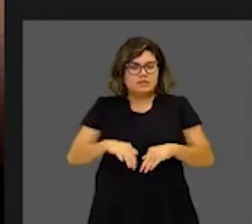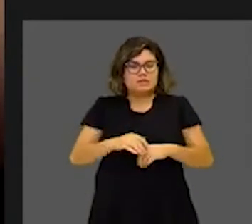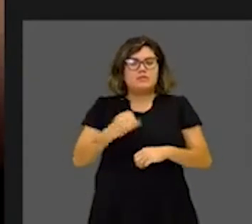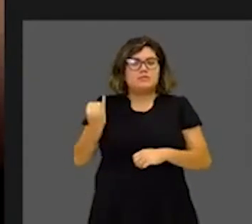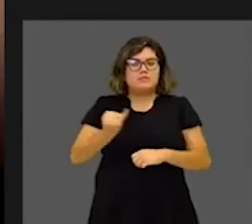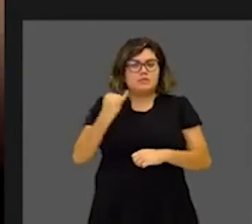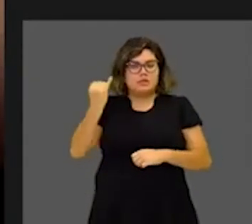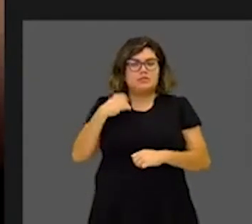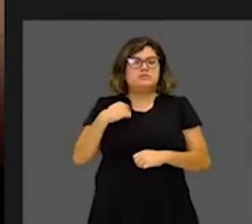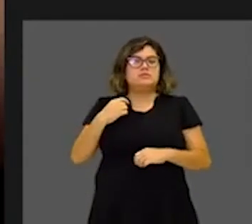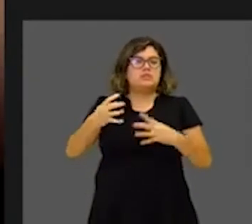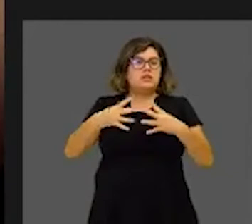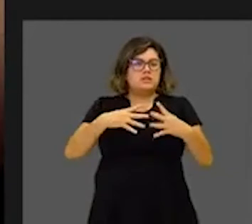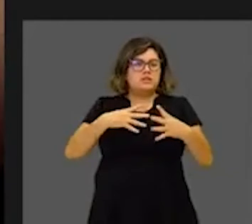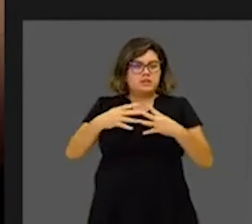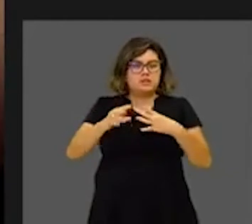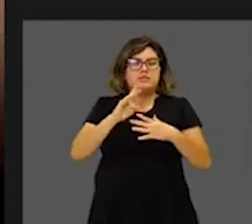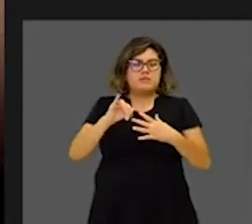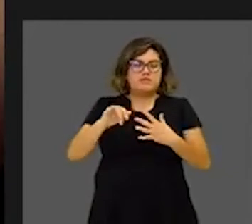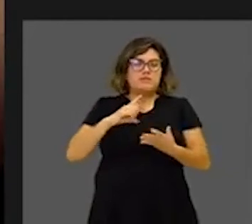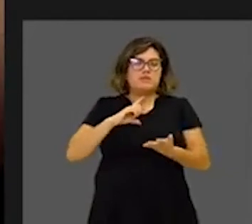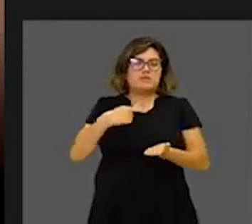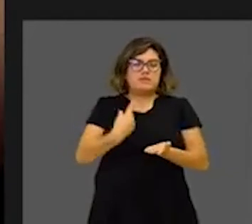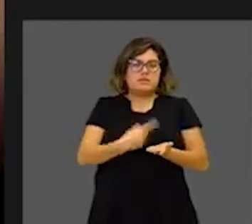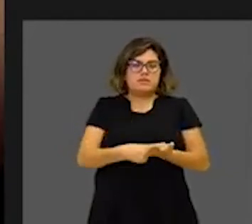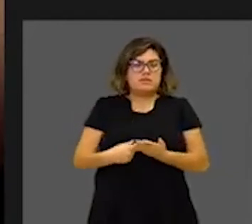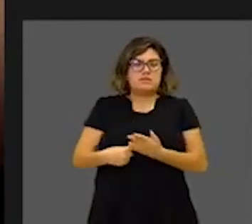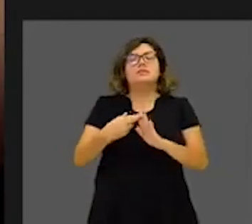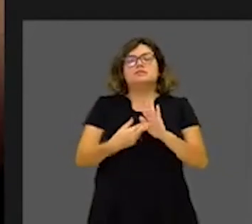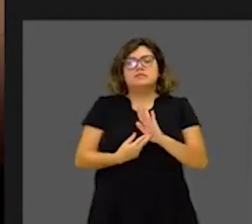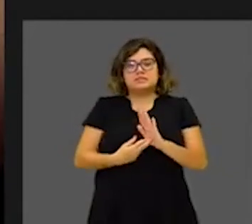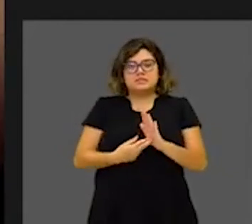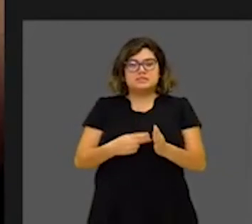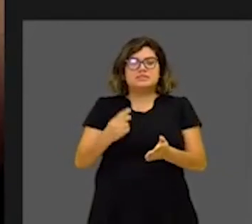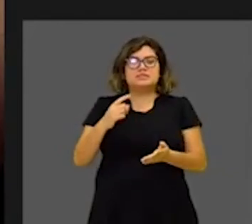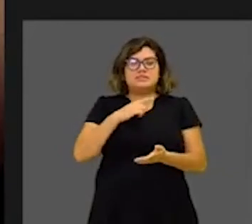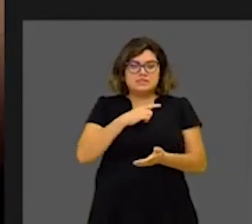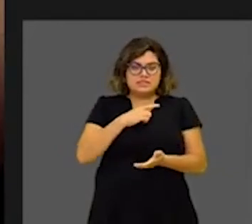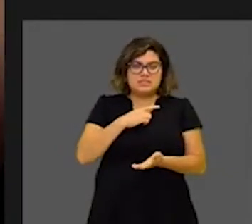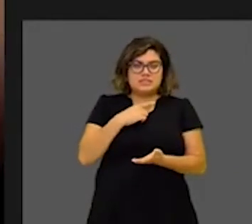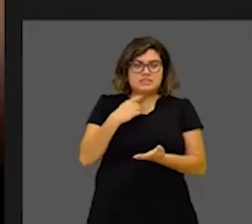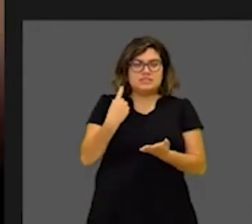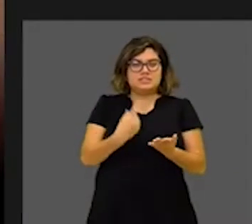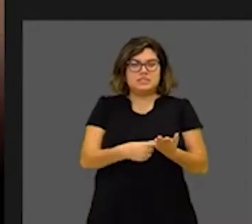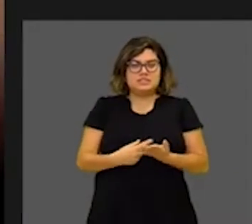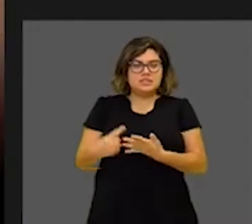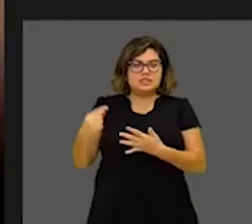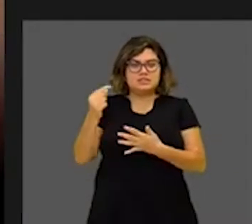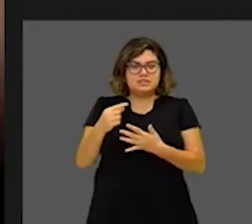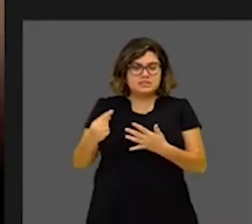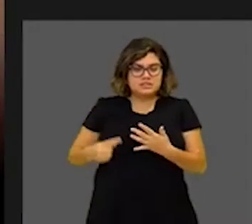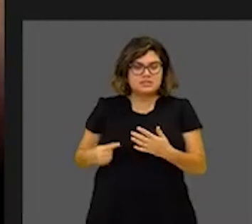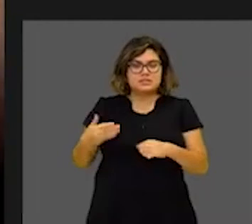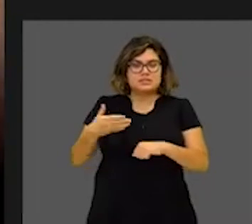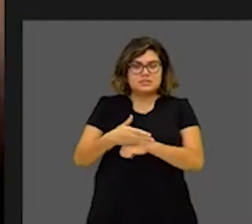a transparência que vai reger a participação vai reger essa essa essa essa relação mais saudável em